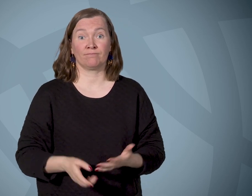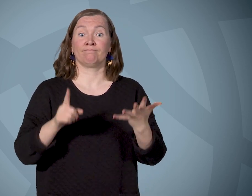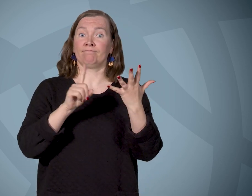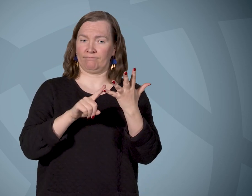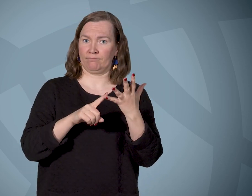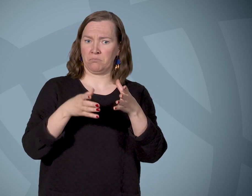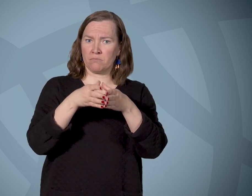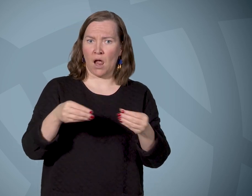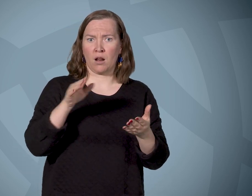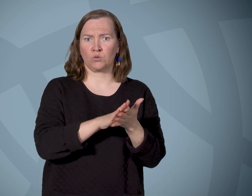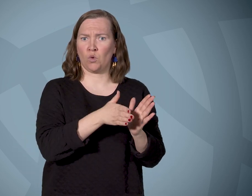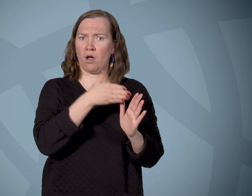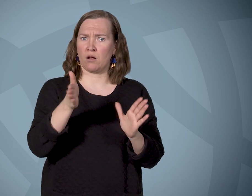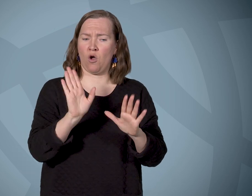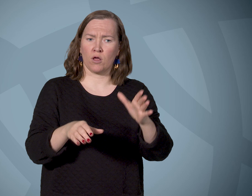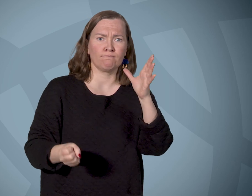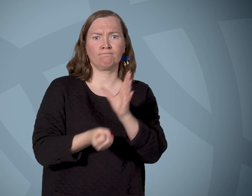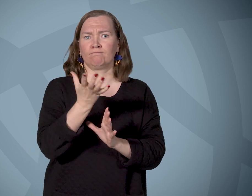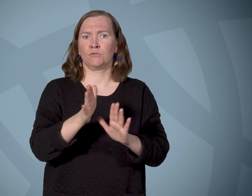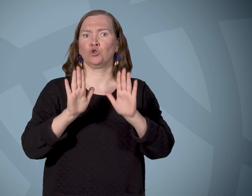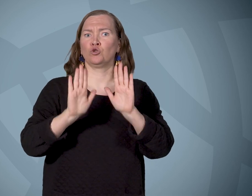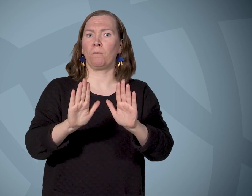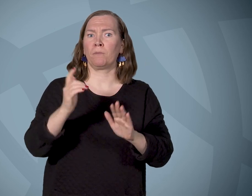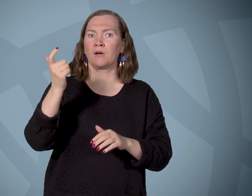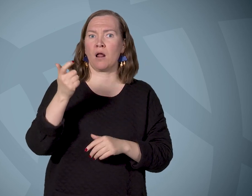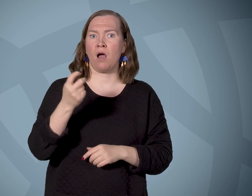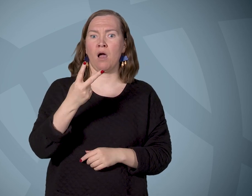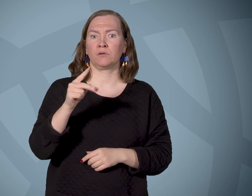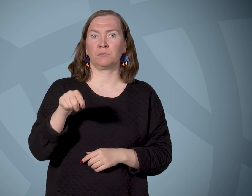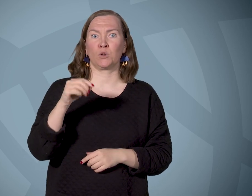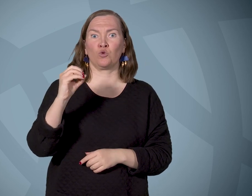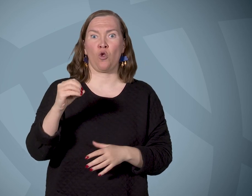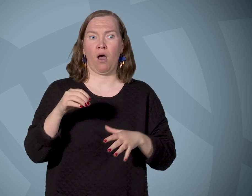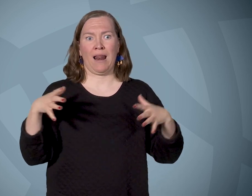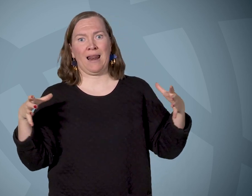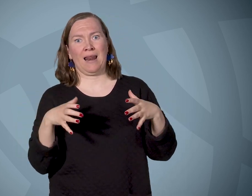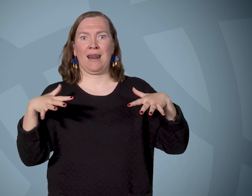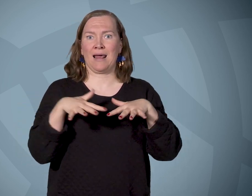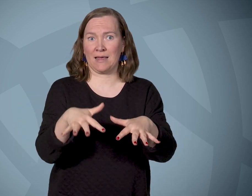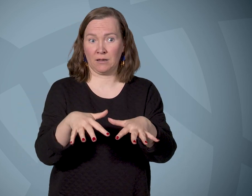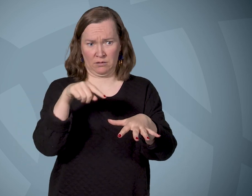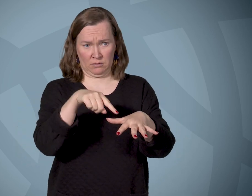Maaliskuun aikana syntyi StopKela 2.0 -liike, -